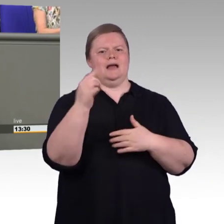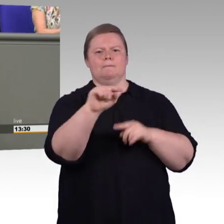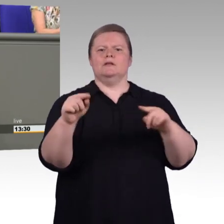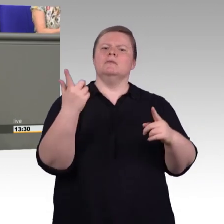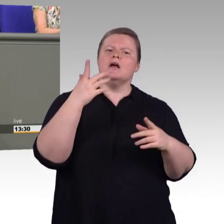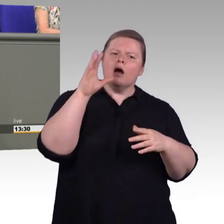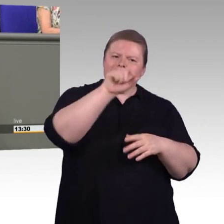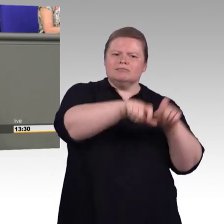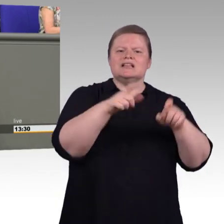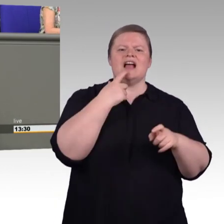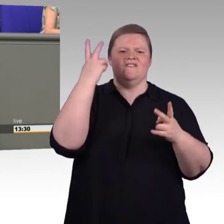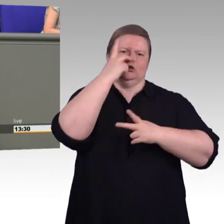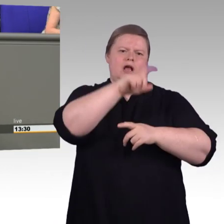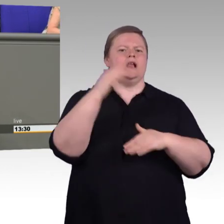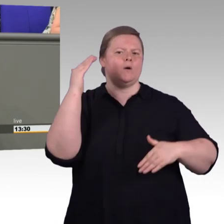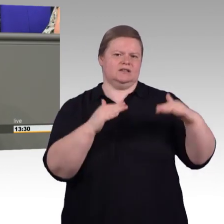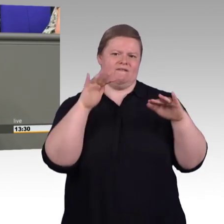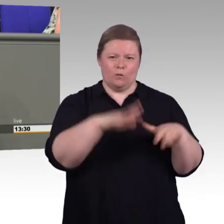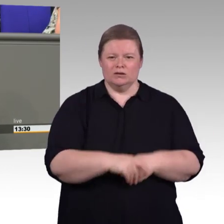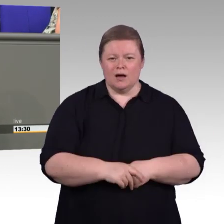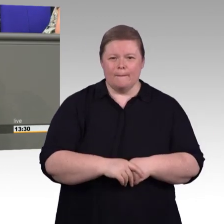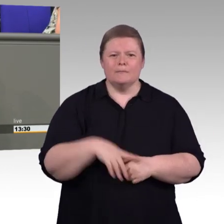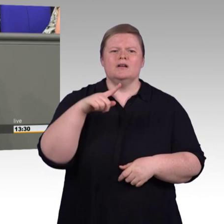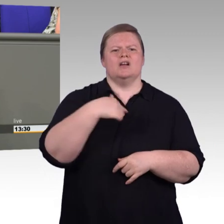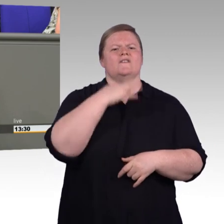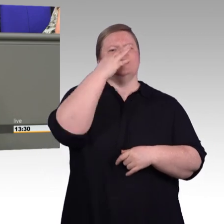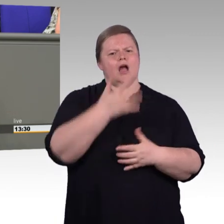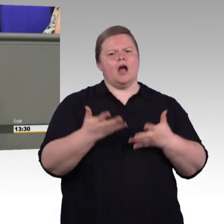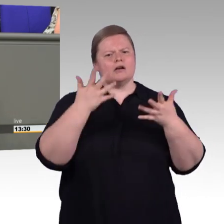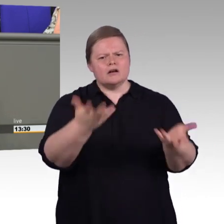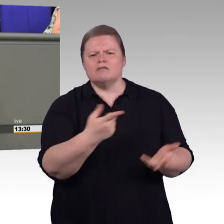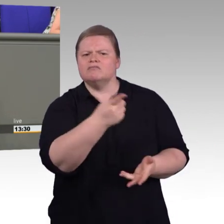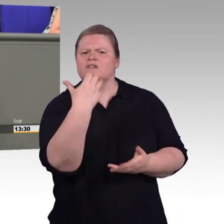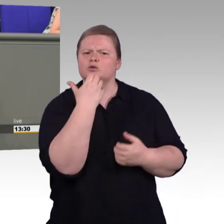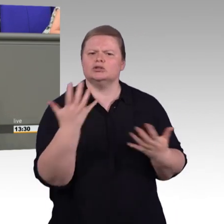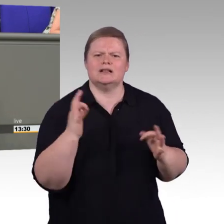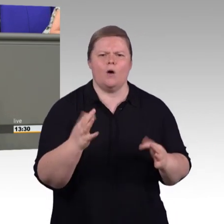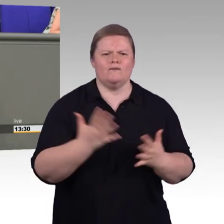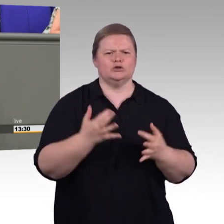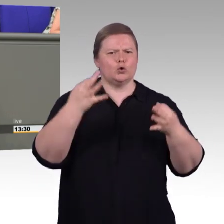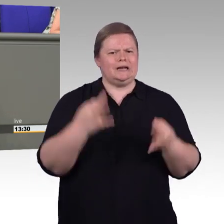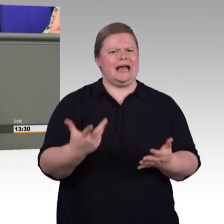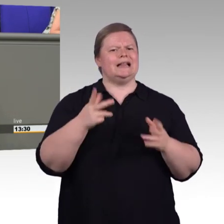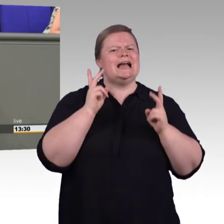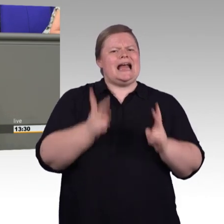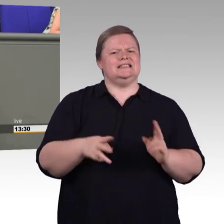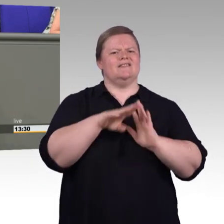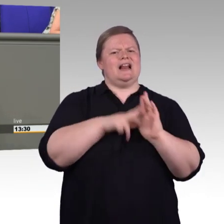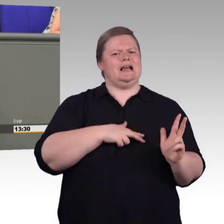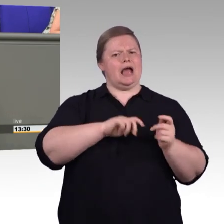weil da muss es ohnehin gemacht werden. Also wenn wir dann mal fragen, was es bedeuten soll, ist eigentlich das Hauptziel ich sage mal